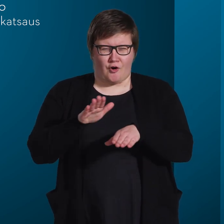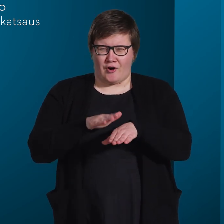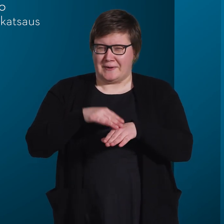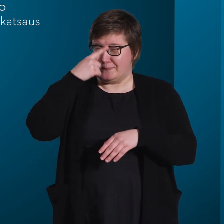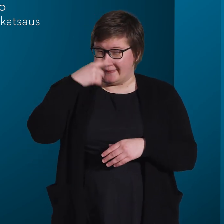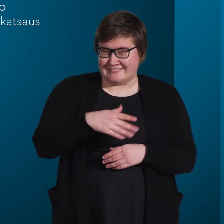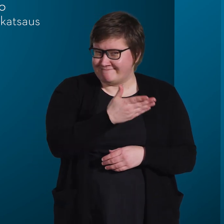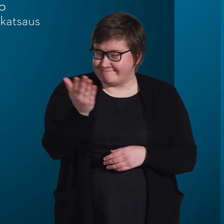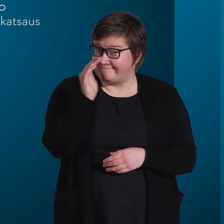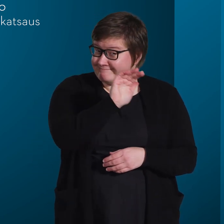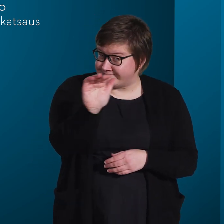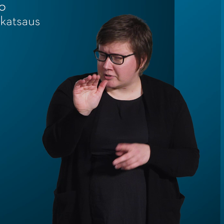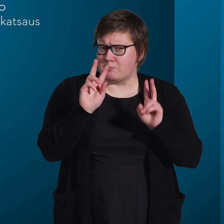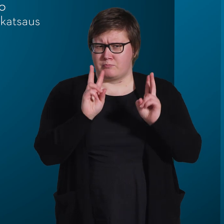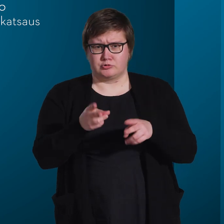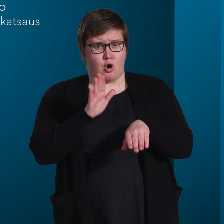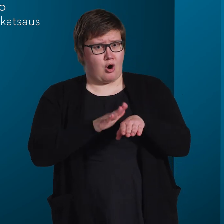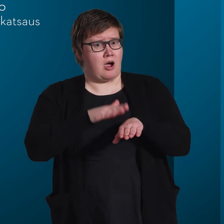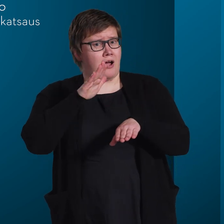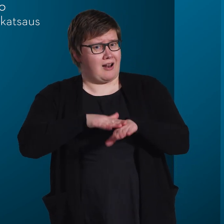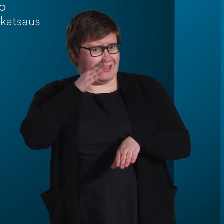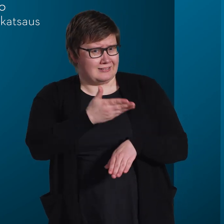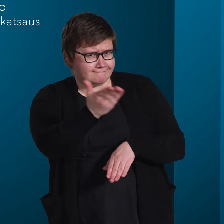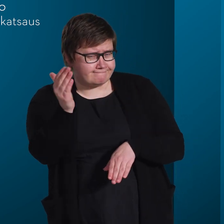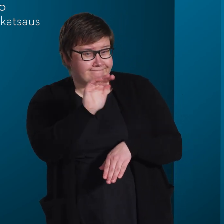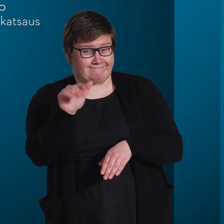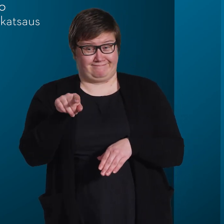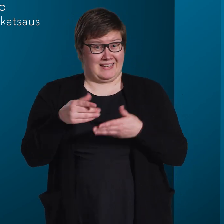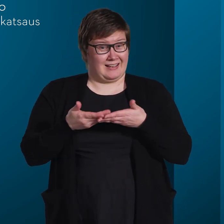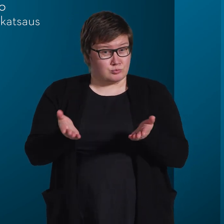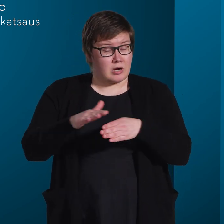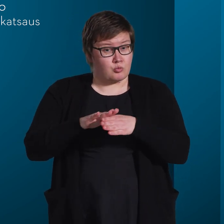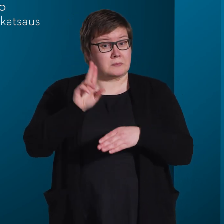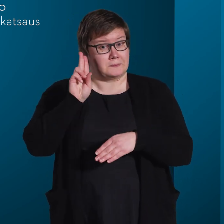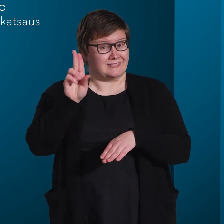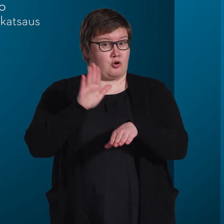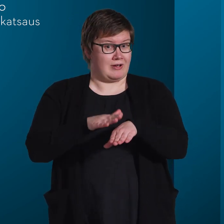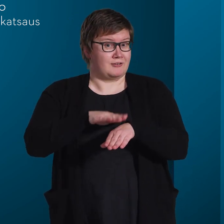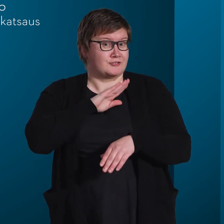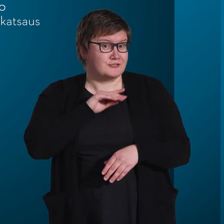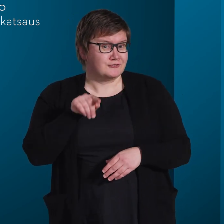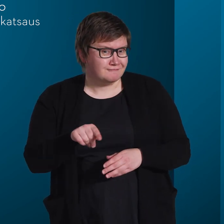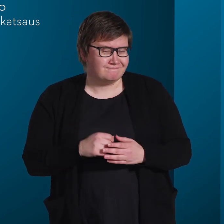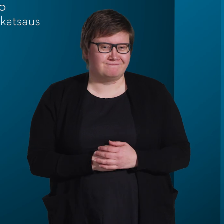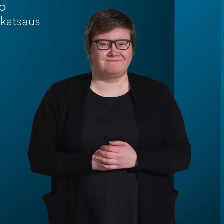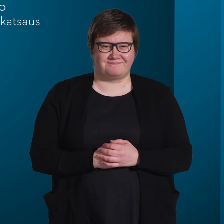Sekä koiraihmisille että koira-allergisille myös tiedoksi, - että esityksessä käytetään oikeaa koiraa.